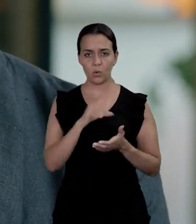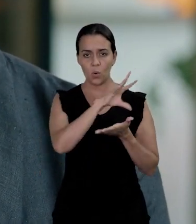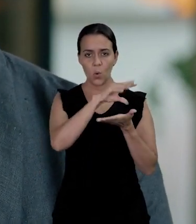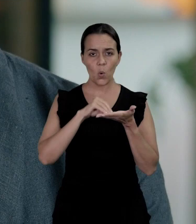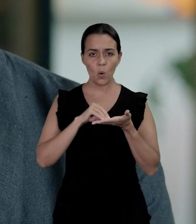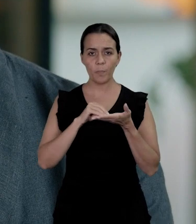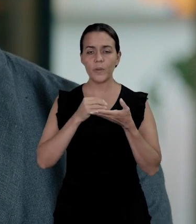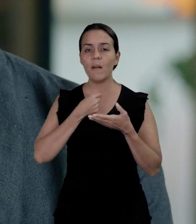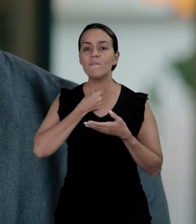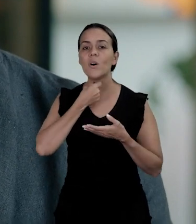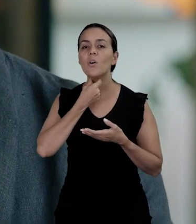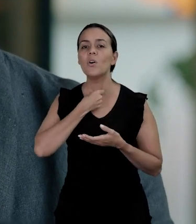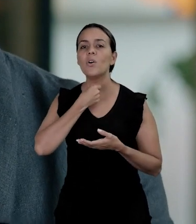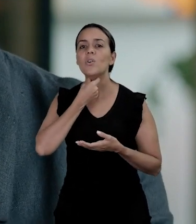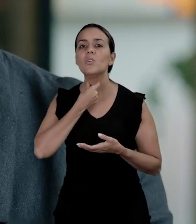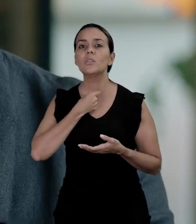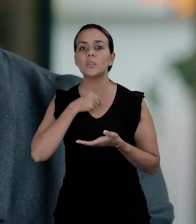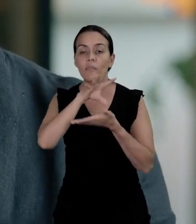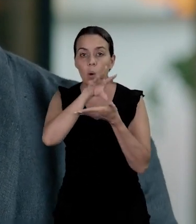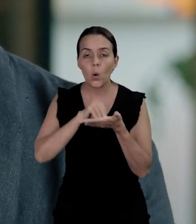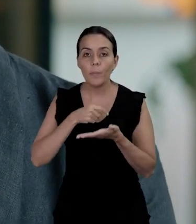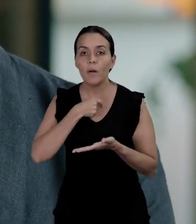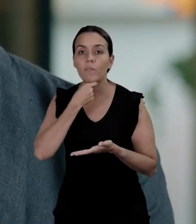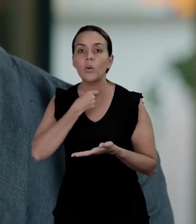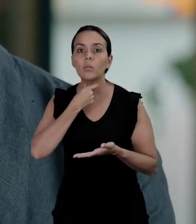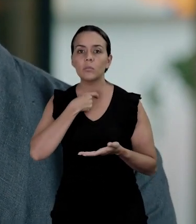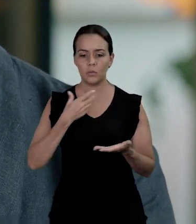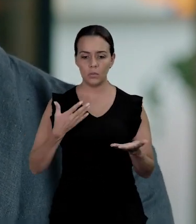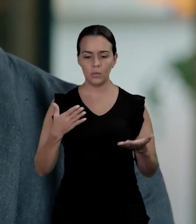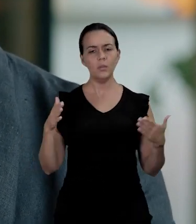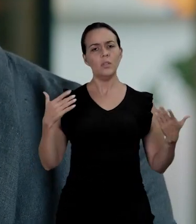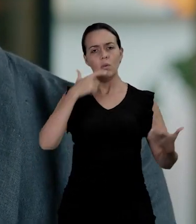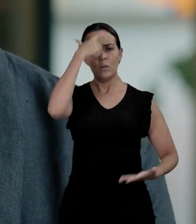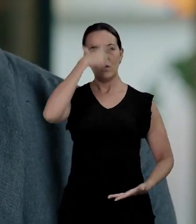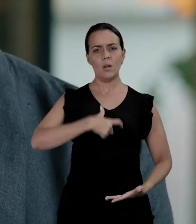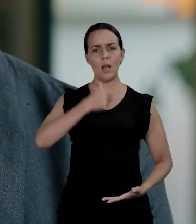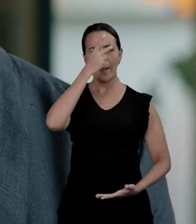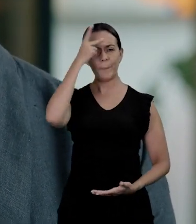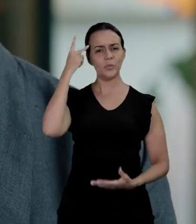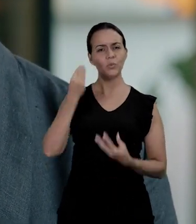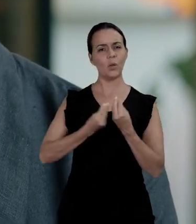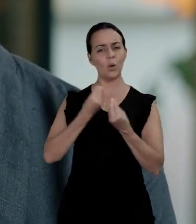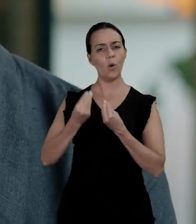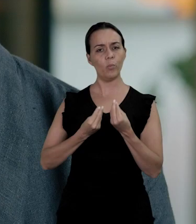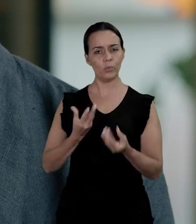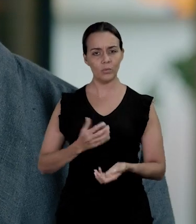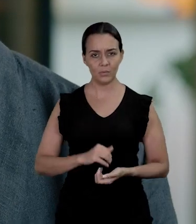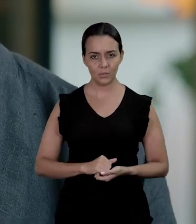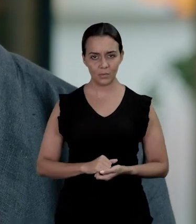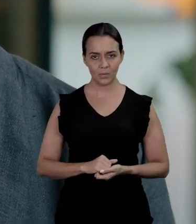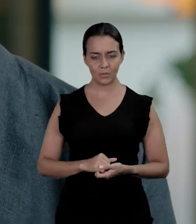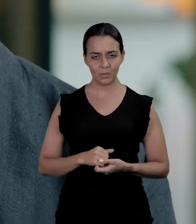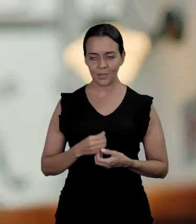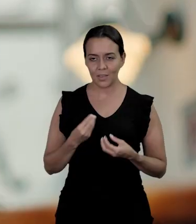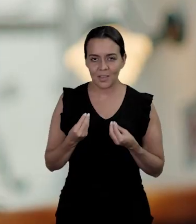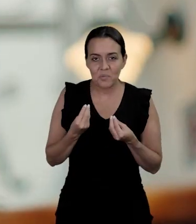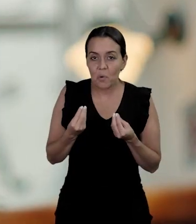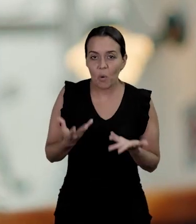o que sobra para o artista humano nessa história, como é que ele conduz esse processo, para o que ele serve, no fim das contas.